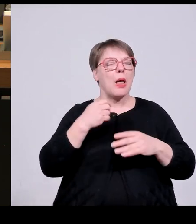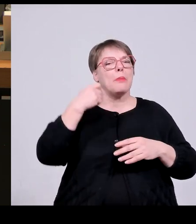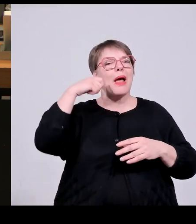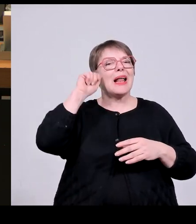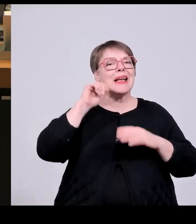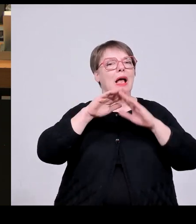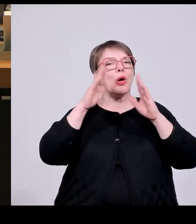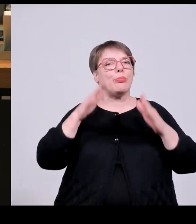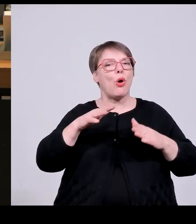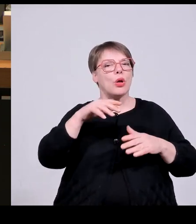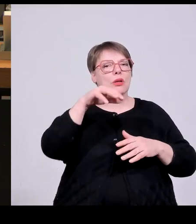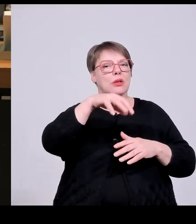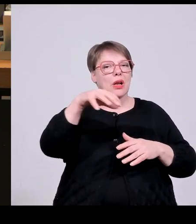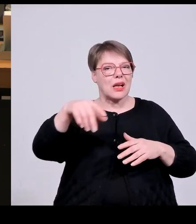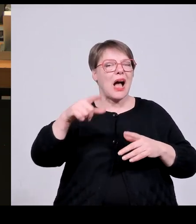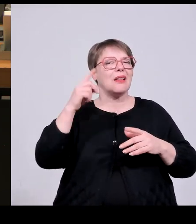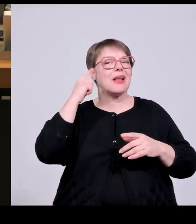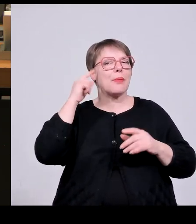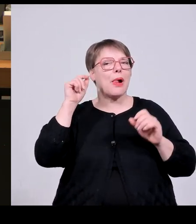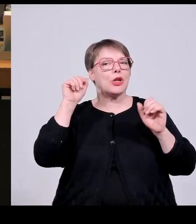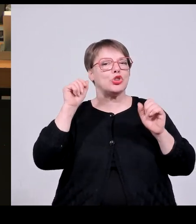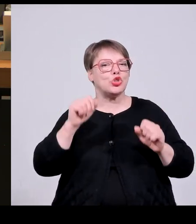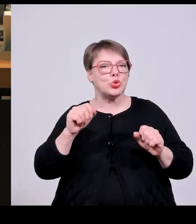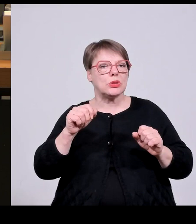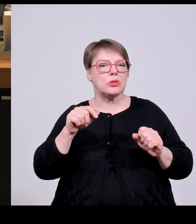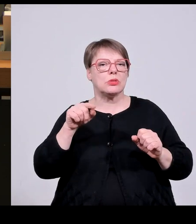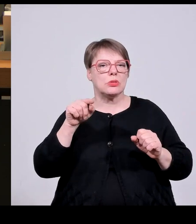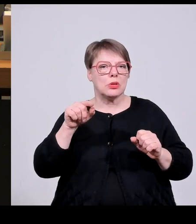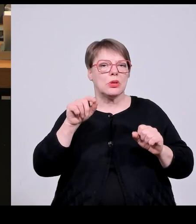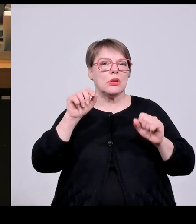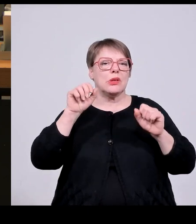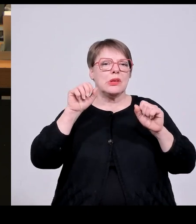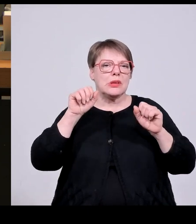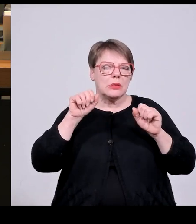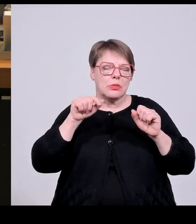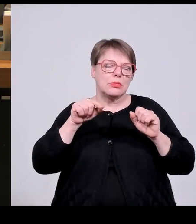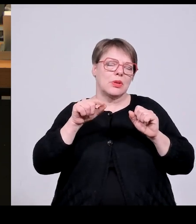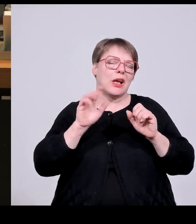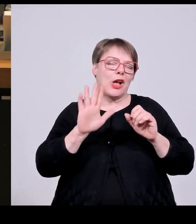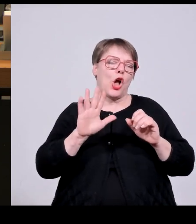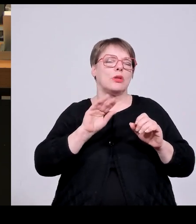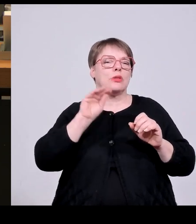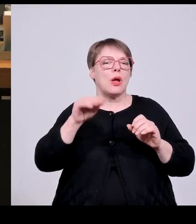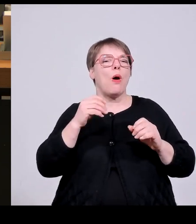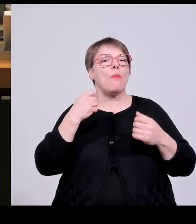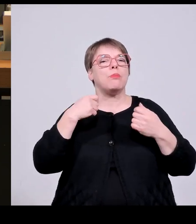des Solar Ausbaus durch den Denkmalschutz ein Thema von hoher Relevanz in Berlin ist.